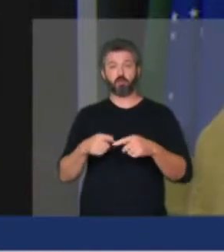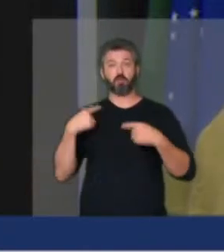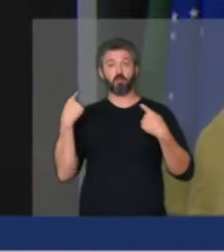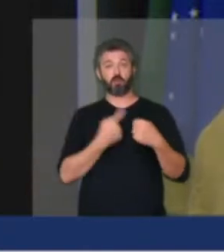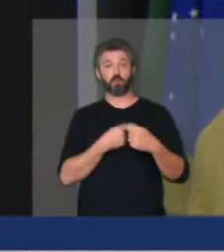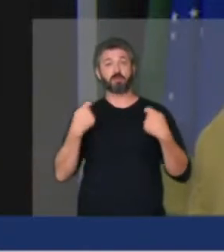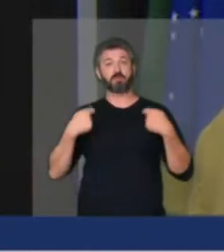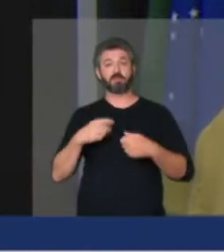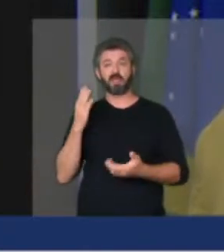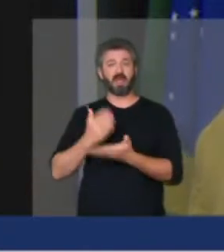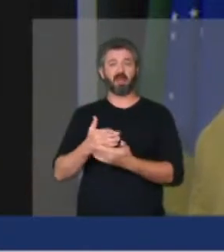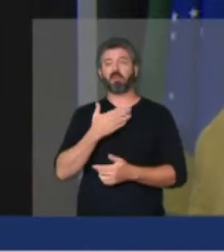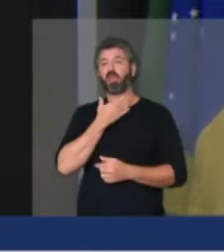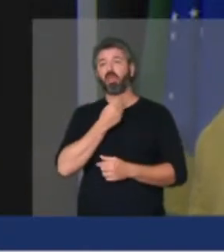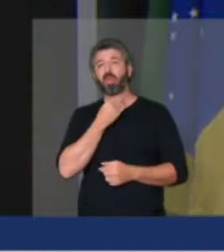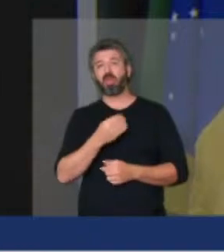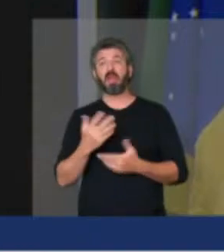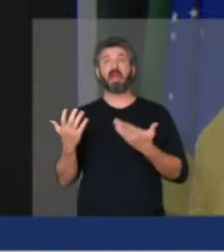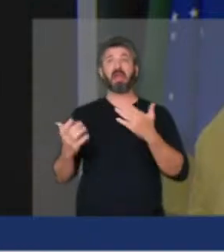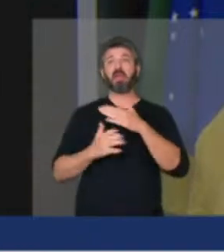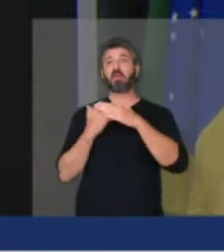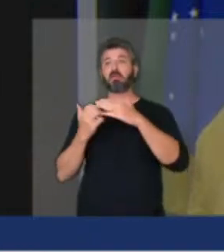EMPREGADO. NÃO, EMPRESÁRIO TEM QUE ESTAR JUNTO COM OS EMPREGADOS PARA QUE A GENTE POSSA DESENVOLVER O NOSSO PAÍ